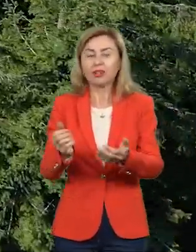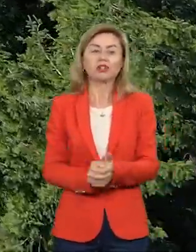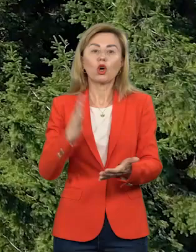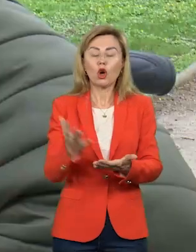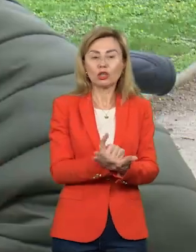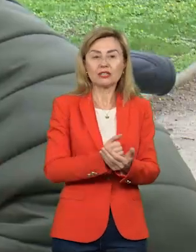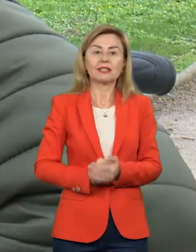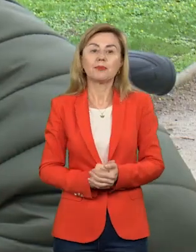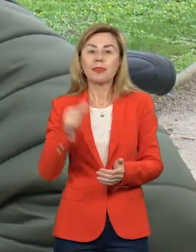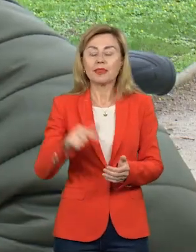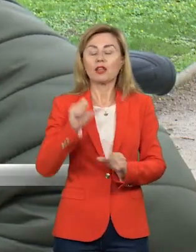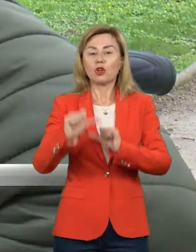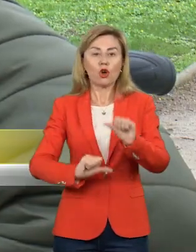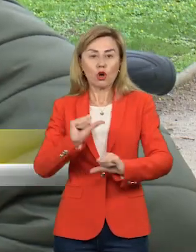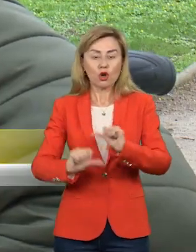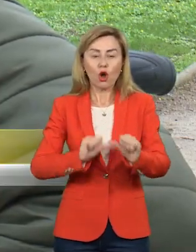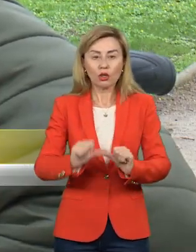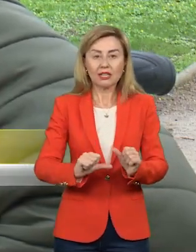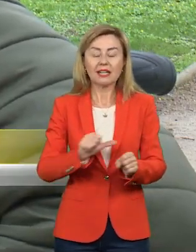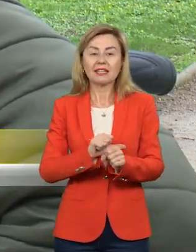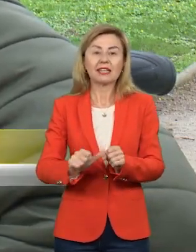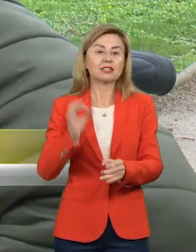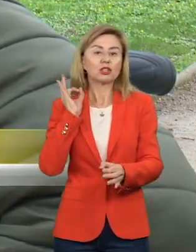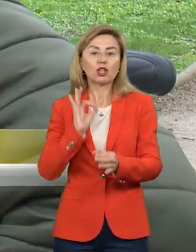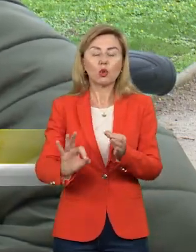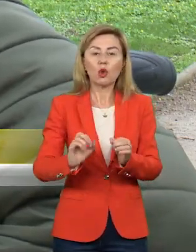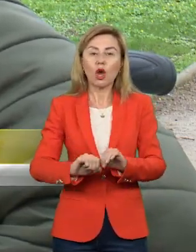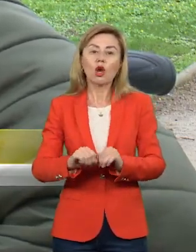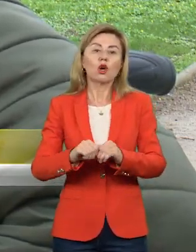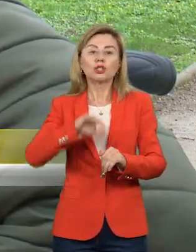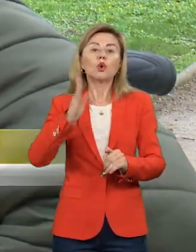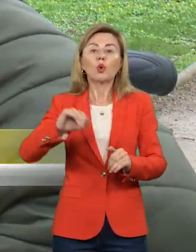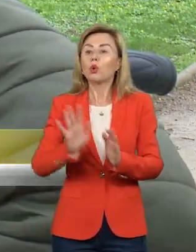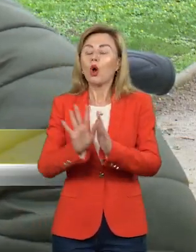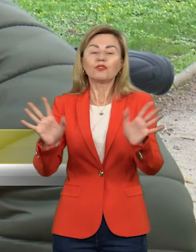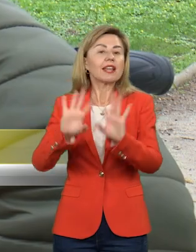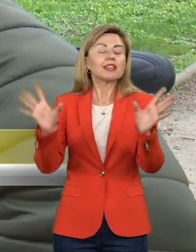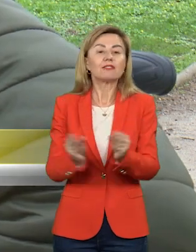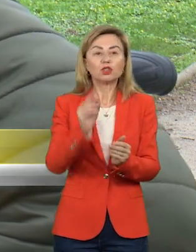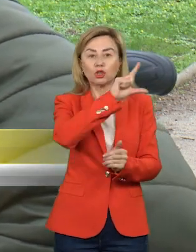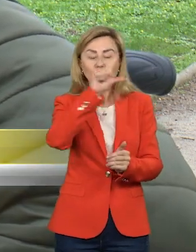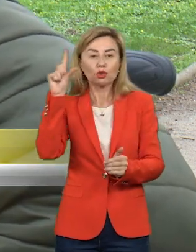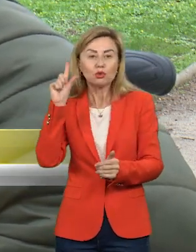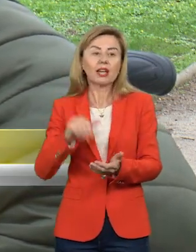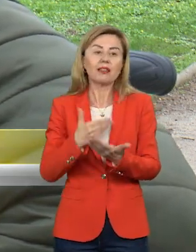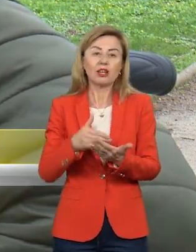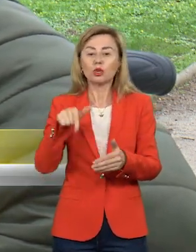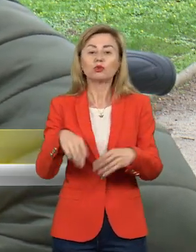Rok 2024 jest rokiem gór otwartych dla wszystkich i myślę, że m.in. dlatego tutaj się spotkaliśmy dzisiaj,